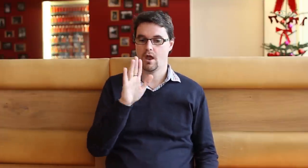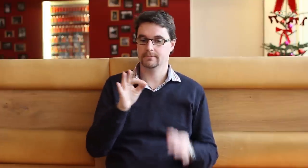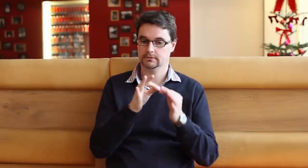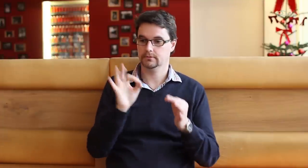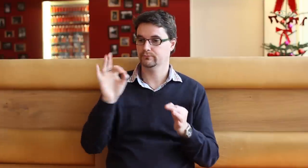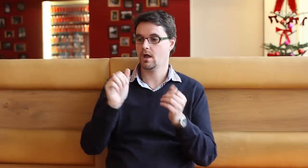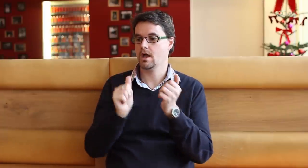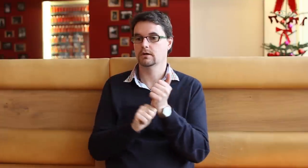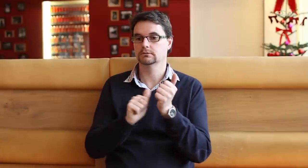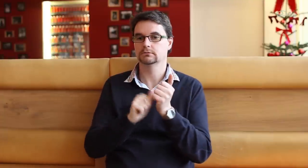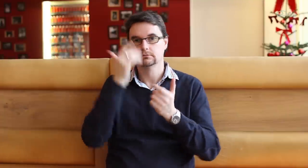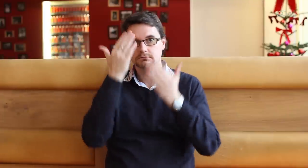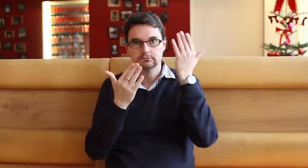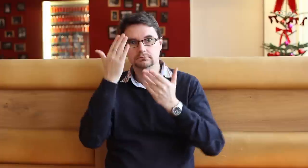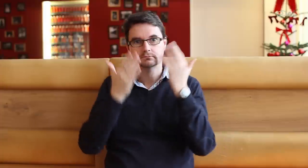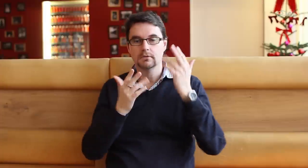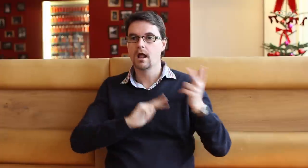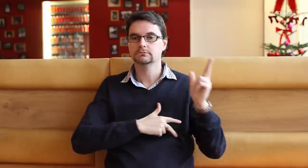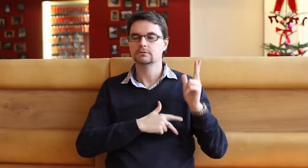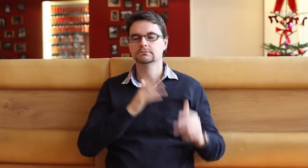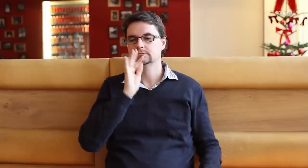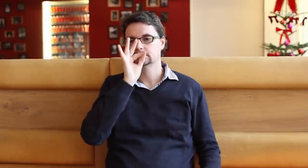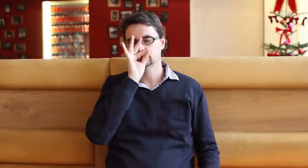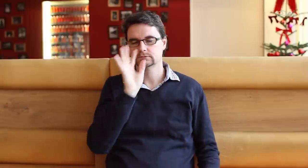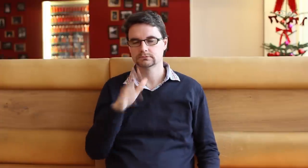Von 40,00 € am Tag kann die Assistenz nicht leben. Wenn man das zusammen rechnet, dann reicht es von vorne bis hinten nicht, unmöglich.